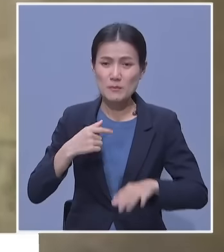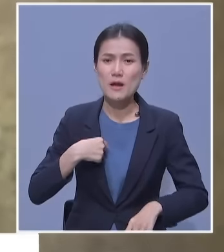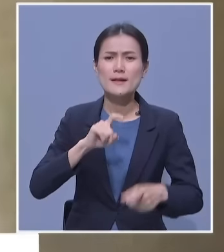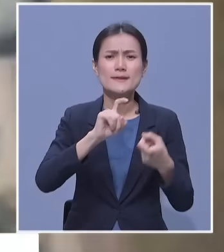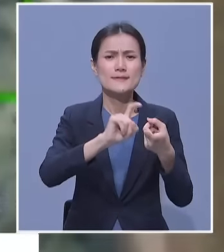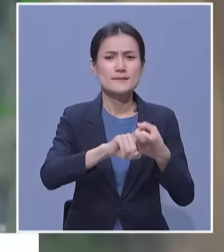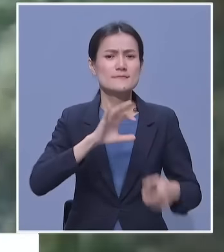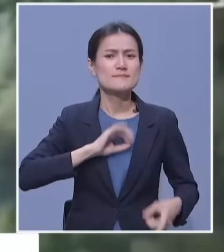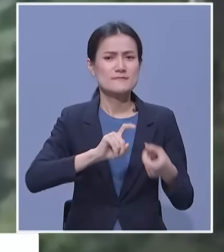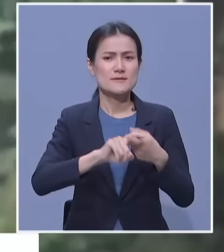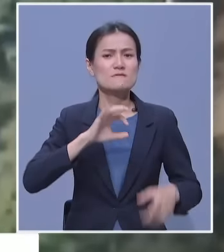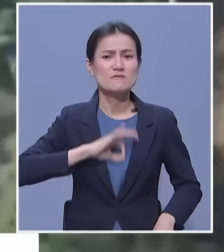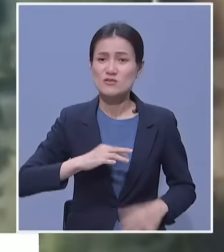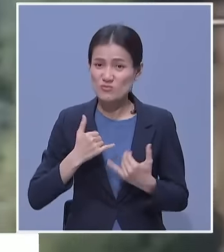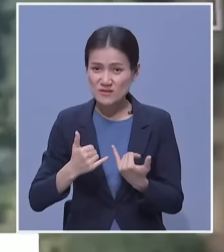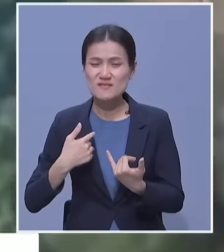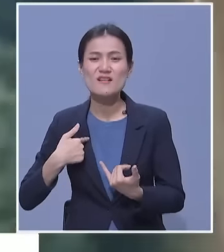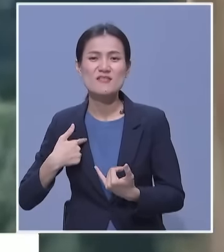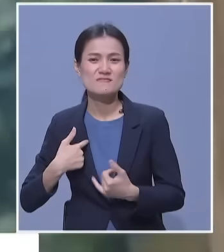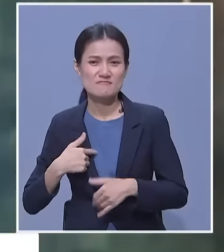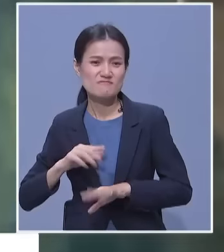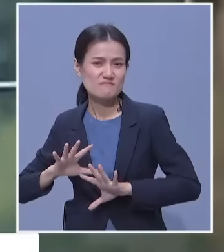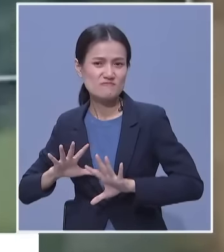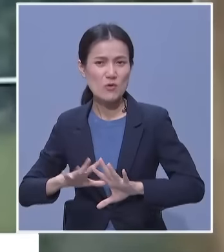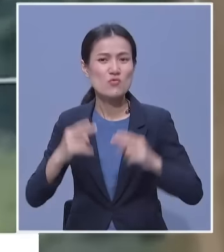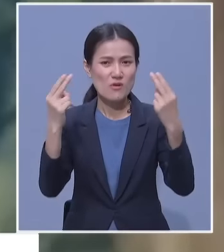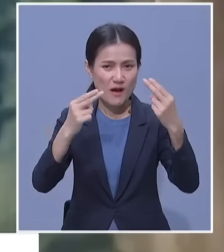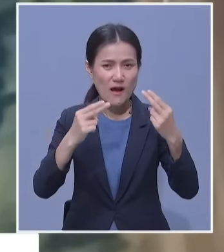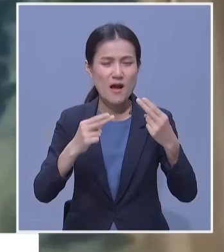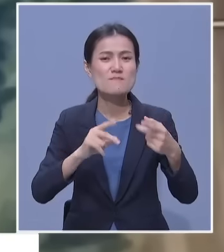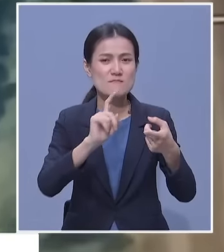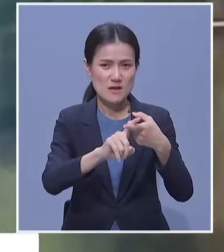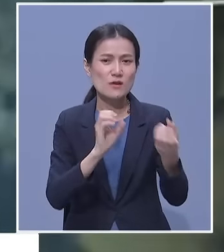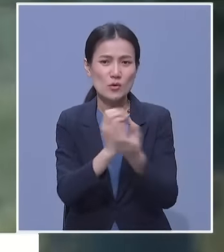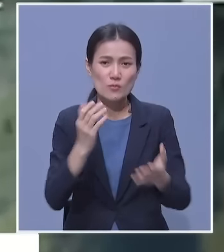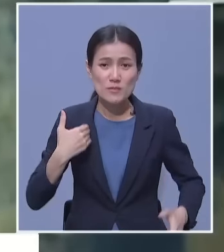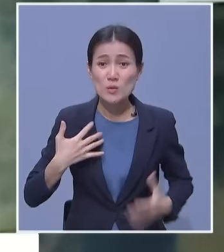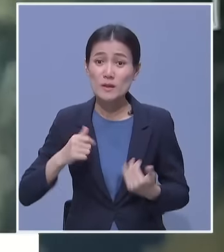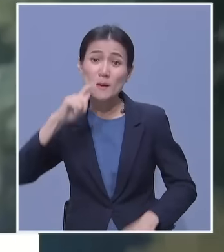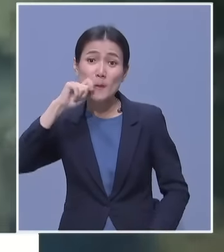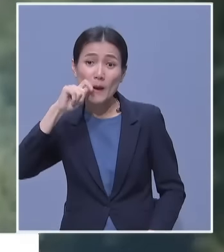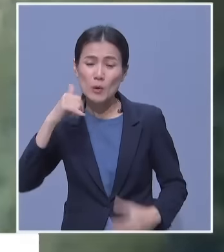ลามเข้าสู่ดินแดนของตัวเองอย่างช้าๆและจะ ช่วยให้ยูเครนมีอำนาจต่อรองมากขึ้นหาก